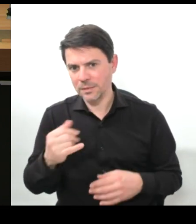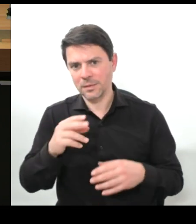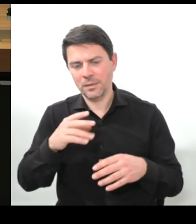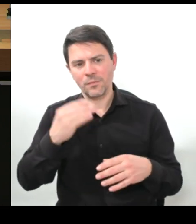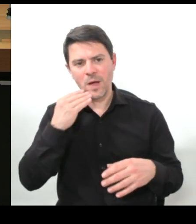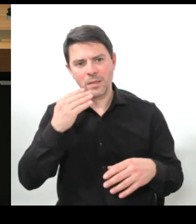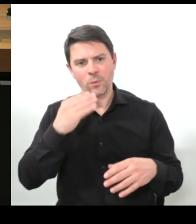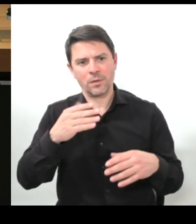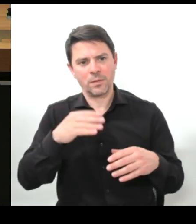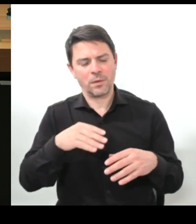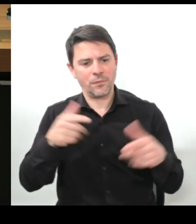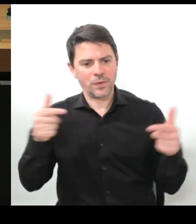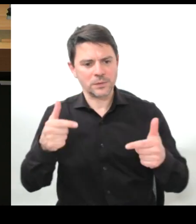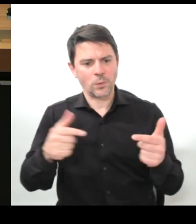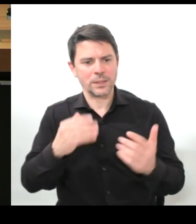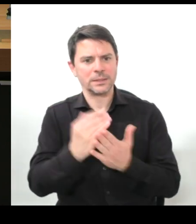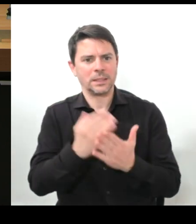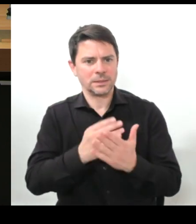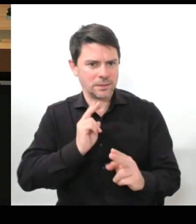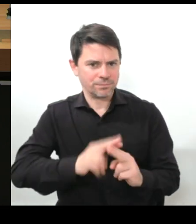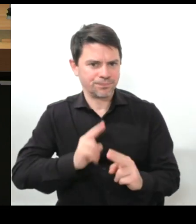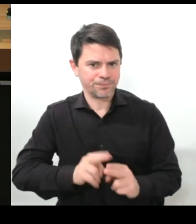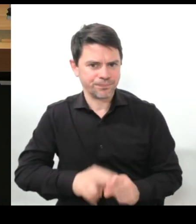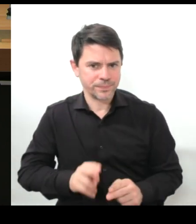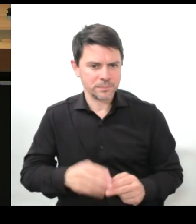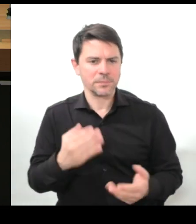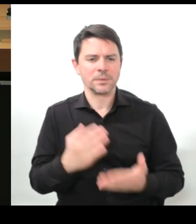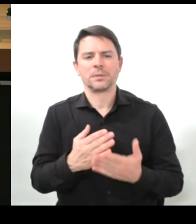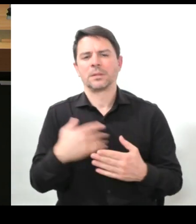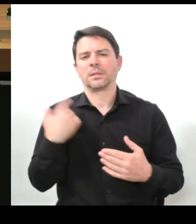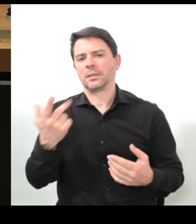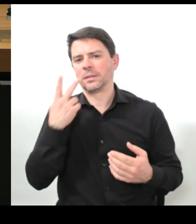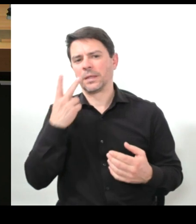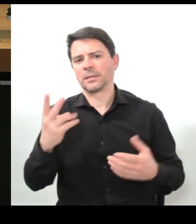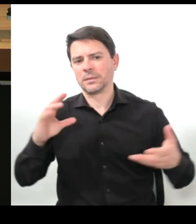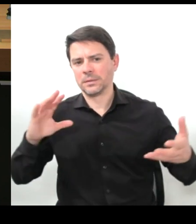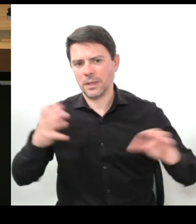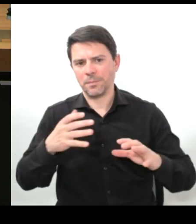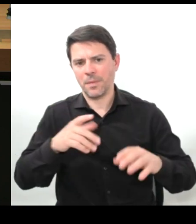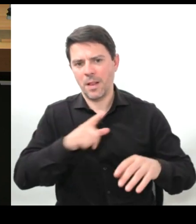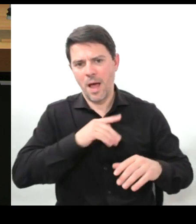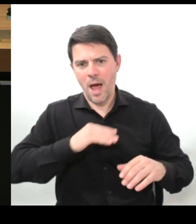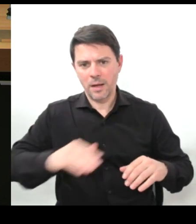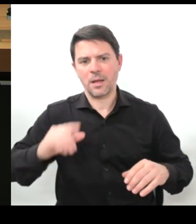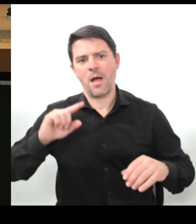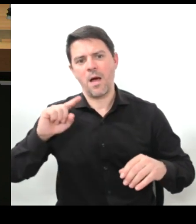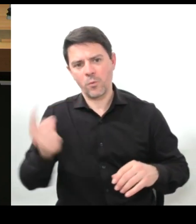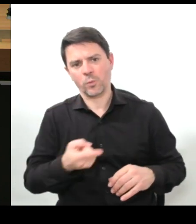bezahlbaren Wohnraum in Berlin gesteigert wird. Aber das Entscheidende: Das darf nicht zu Lasten des Wohnungsbestandes ge.